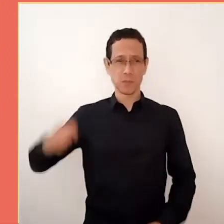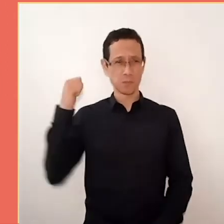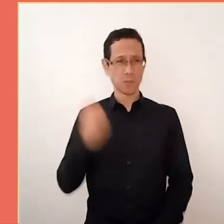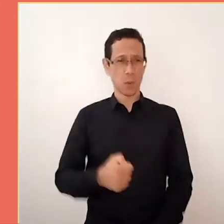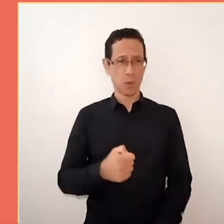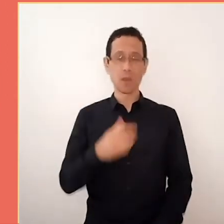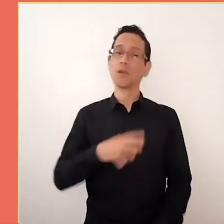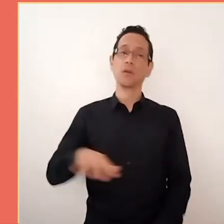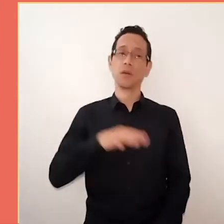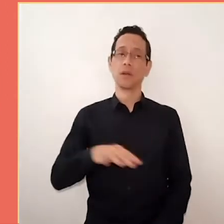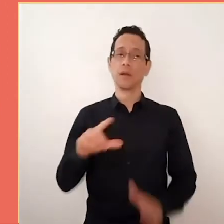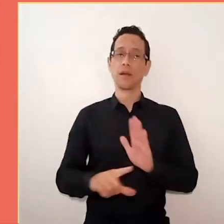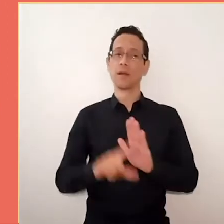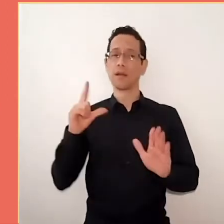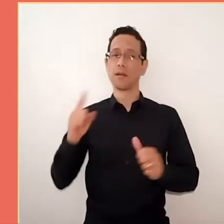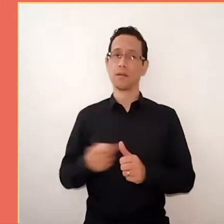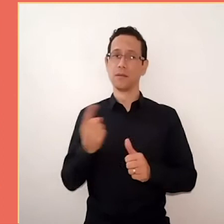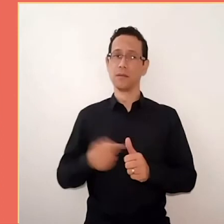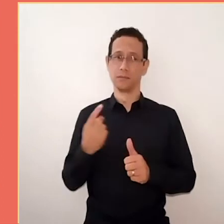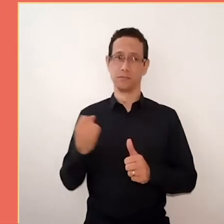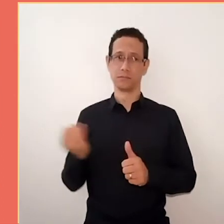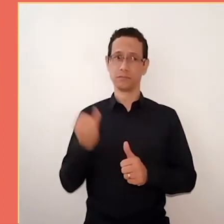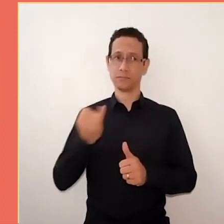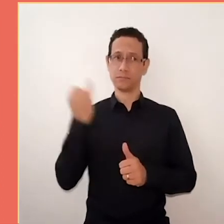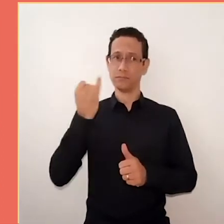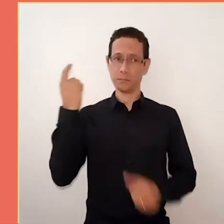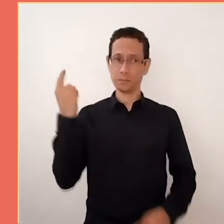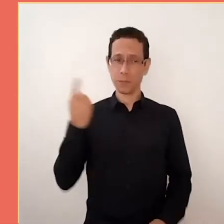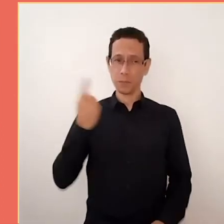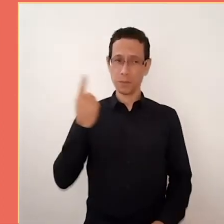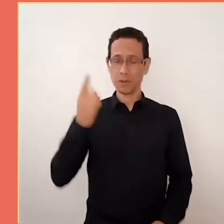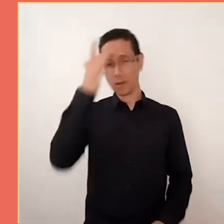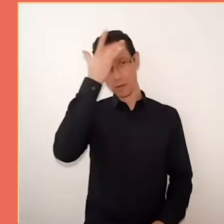são pessoas que façam